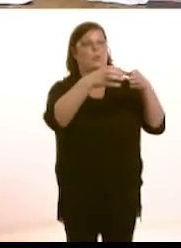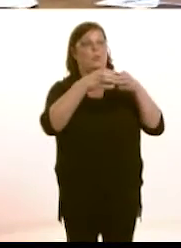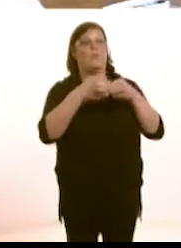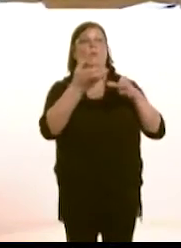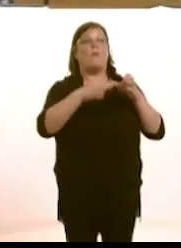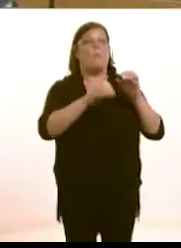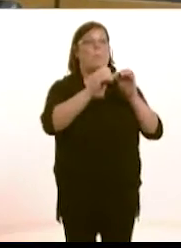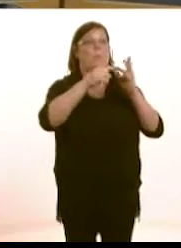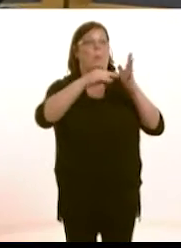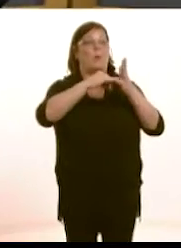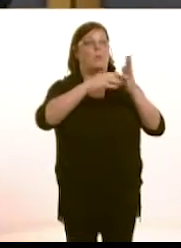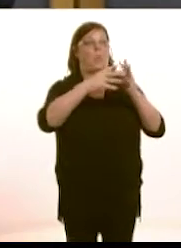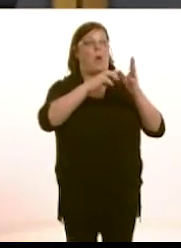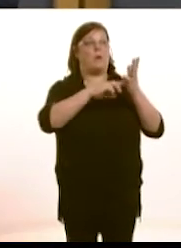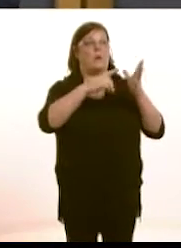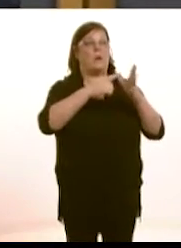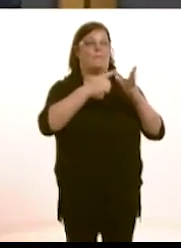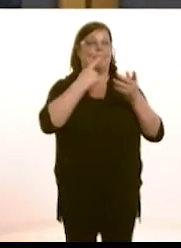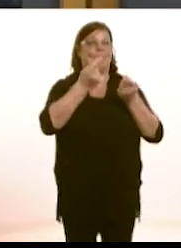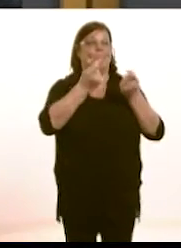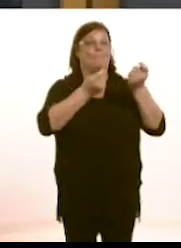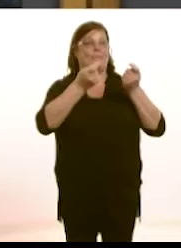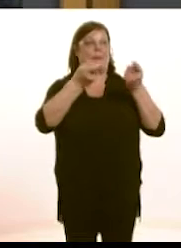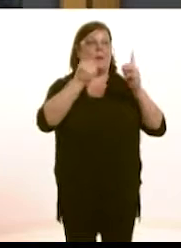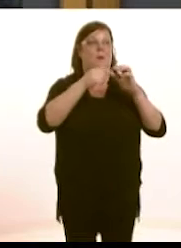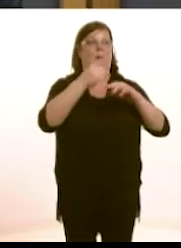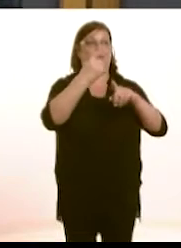A wnaiff y Prif Weinidog roiír wybodaeth ddiweddaraf am Ddinas-ranbarth Bae Abertawe? Suzy Davies: 4.